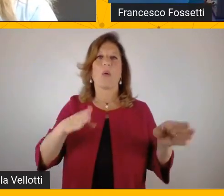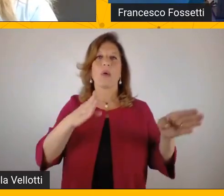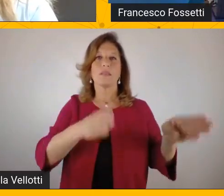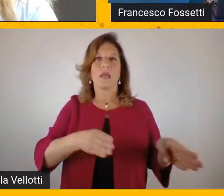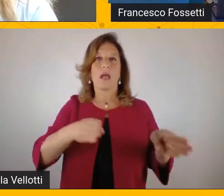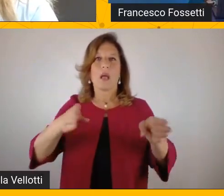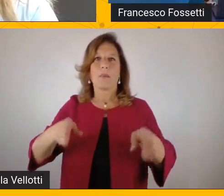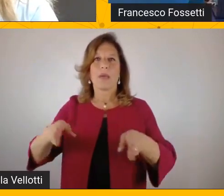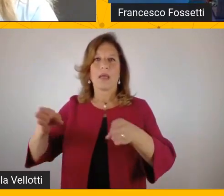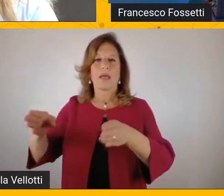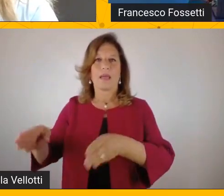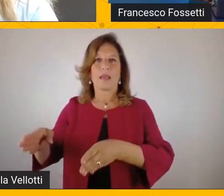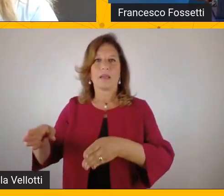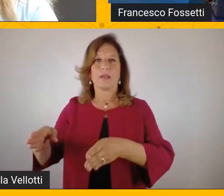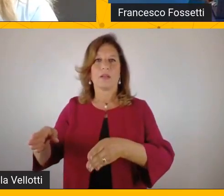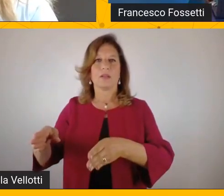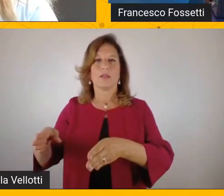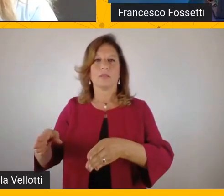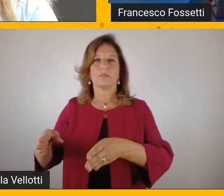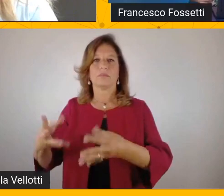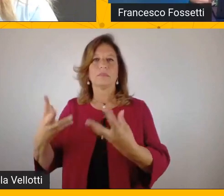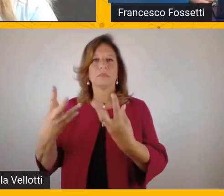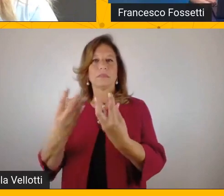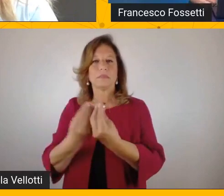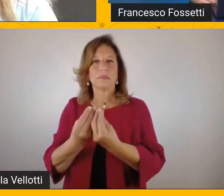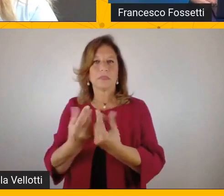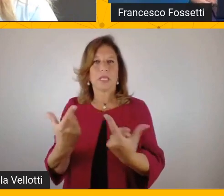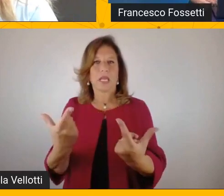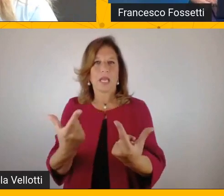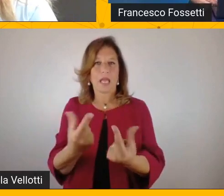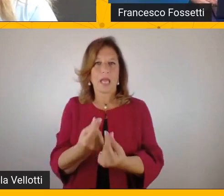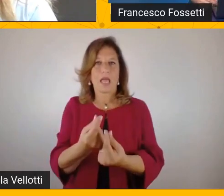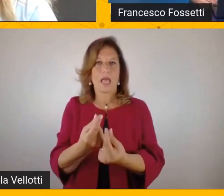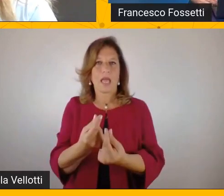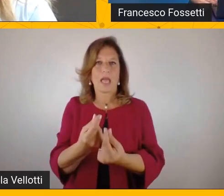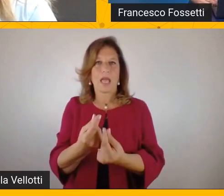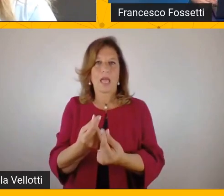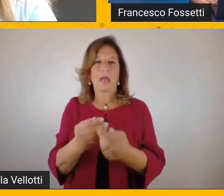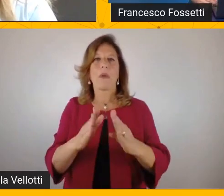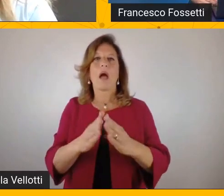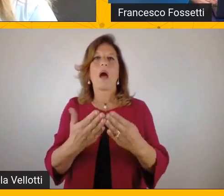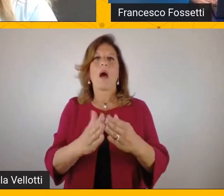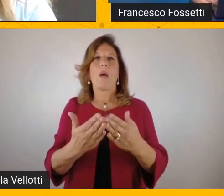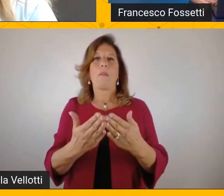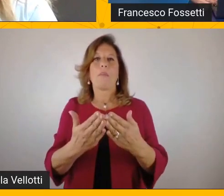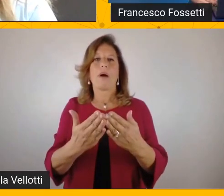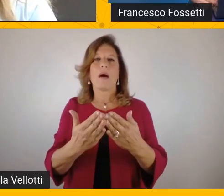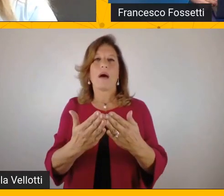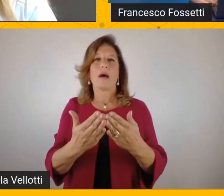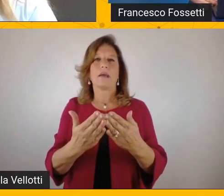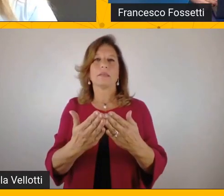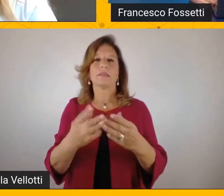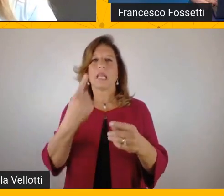stagioni di solito vengono accompagnate appunto da un